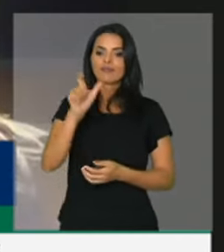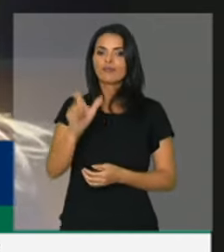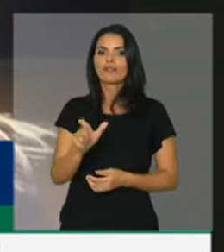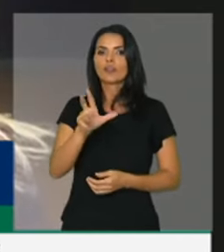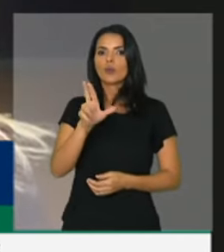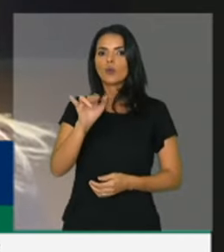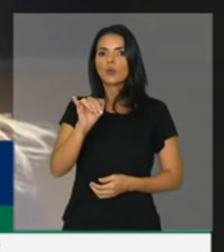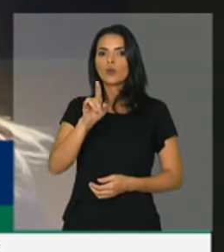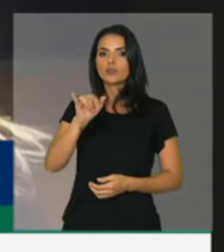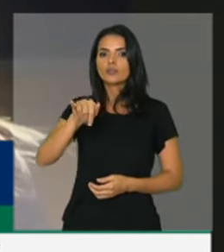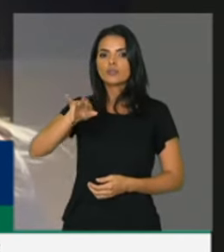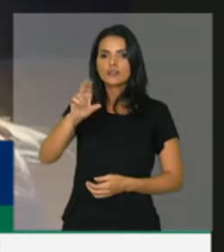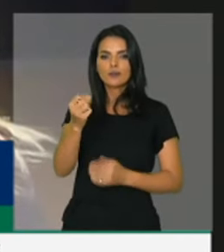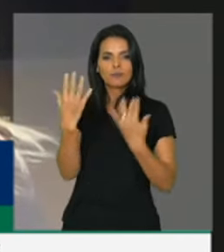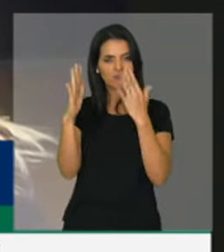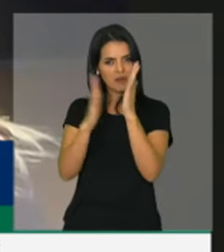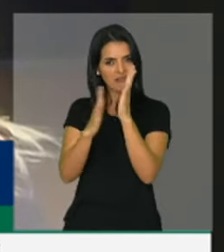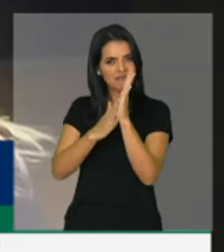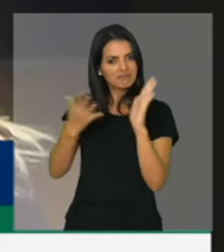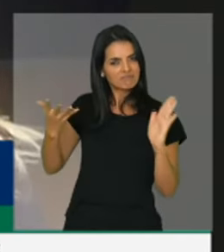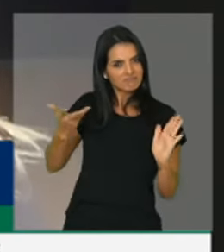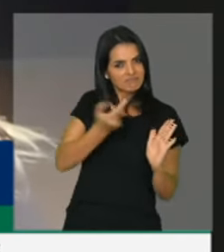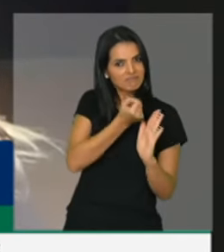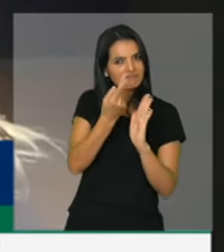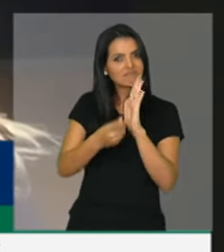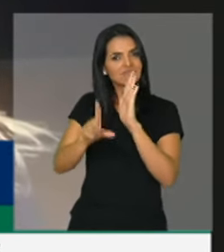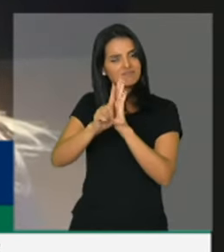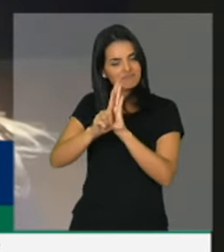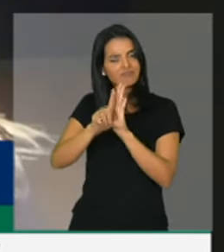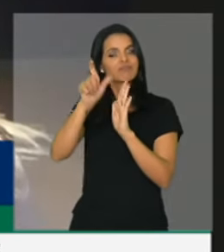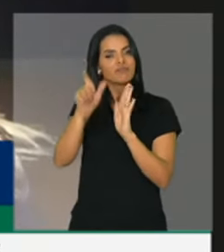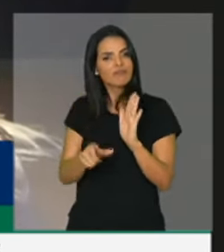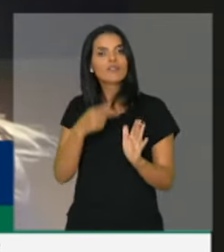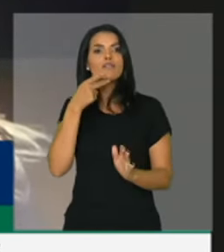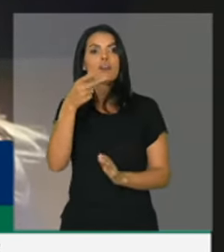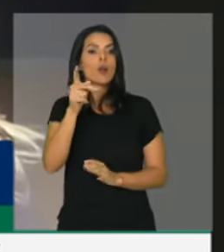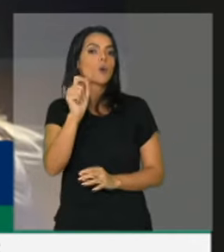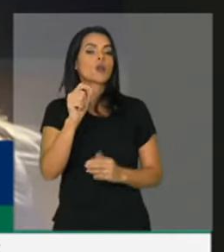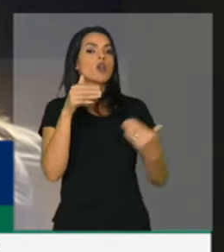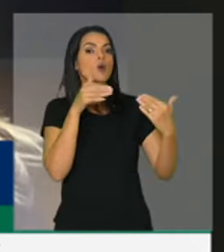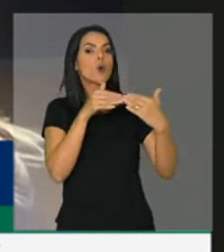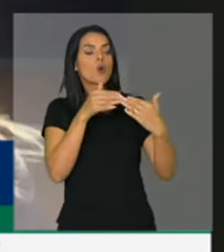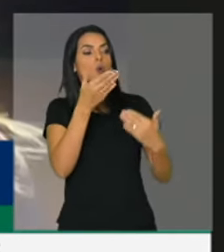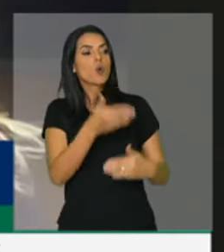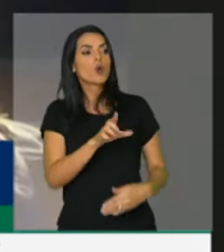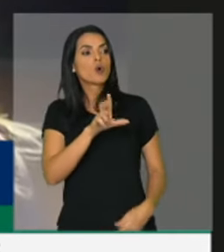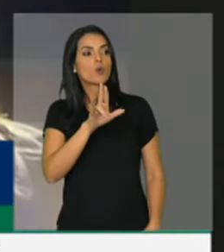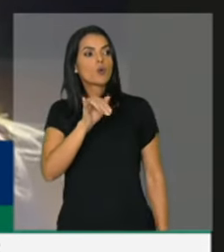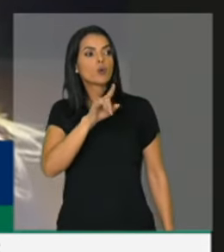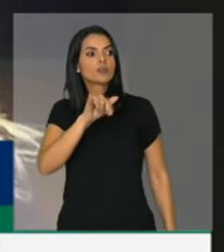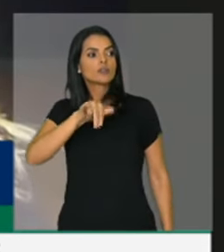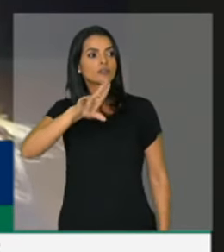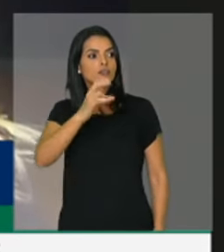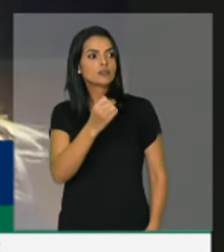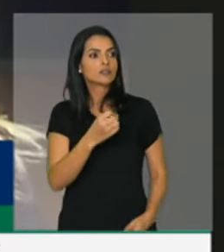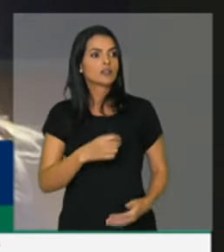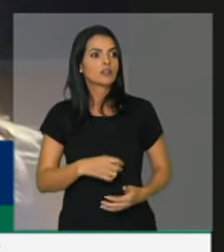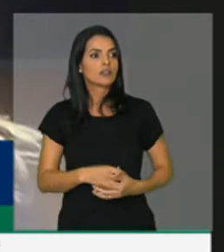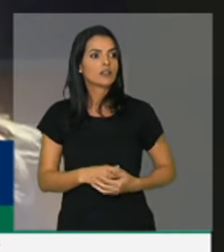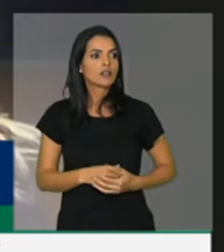DIZER QUE EU CONCORDO QUE O DEPUTADO LUIZINHO. EU QUE SOU MÉDICA ESTOU É FRENTE DO COMBATE AO CORONAVÍRUS, SEMPRE TRABALHEI EM HOSPITAL E